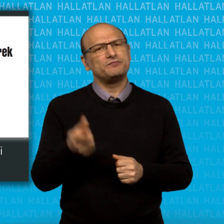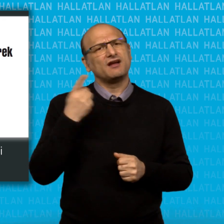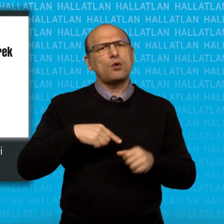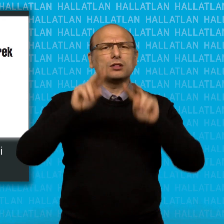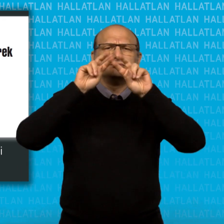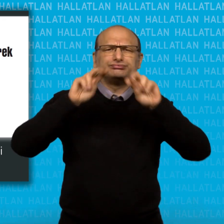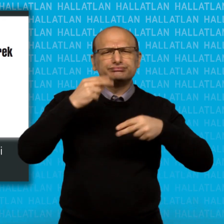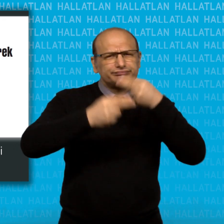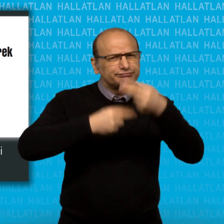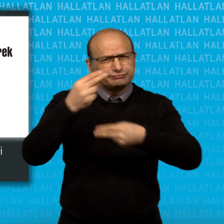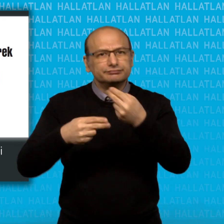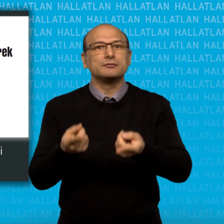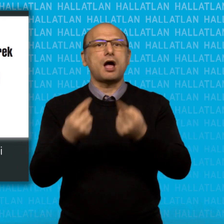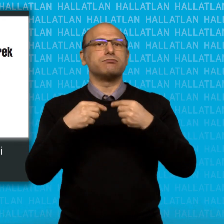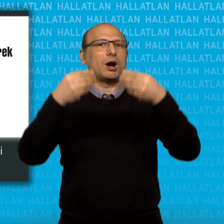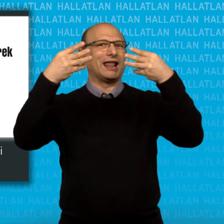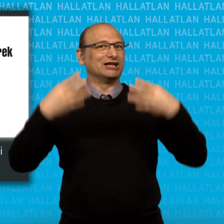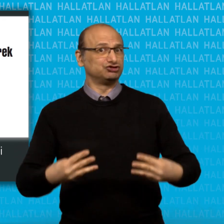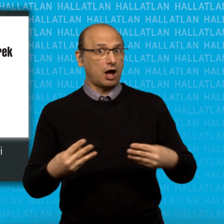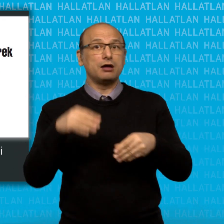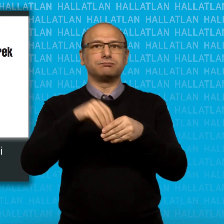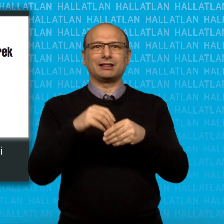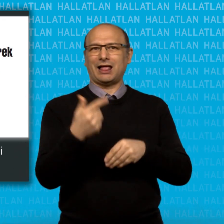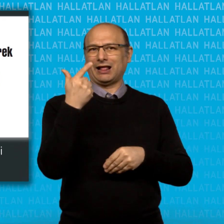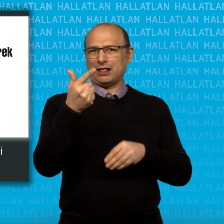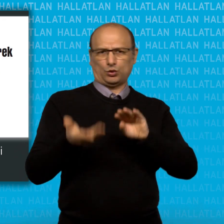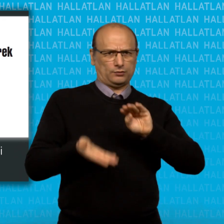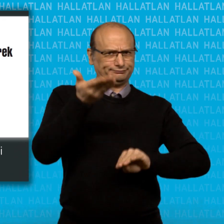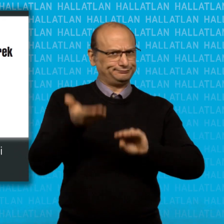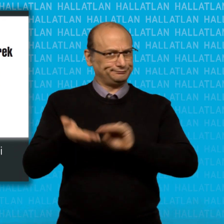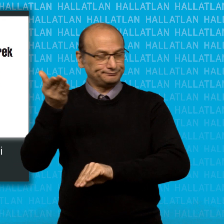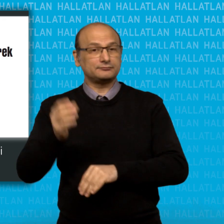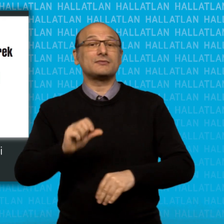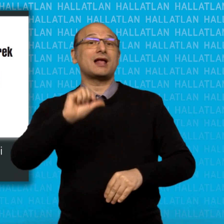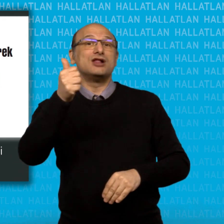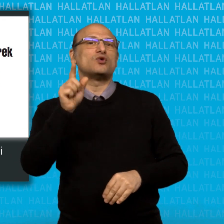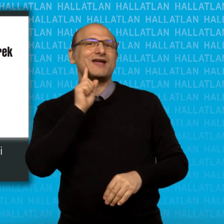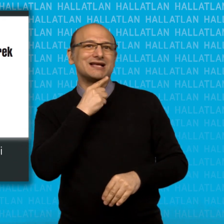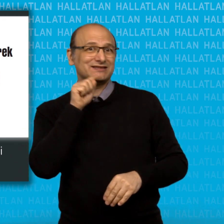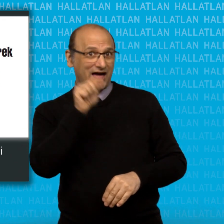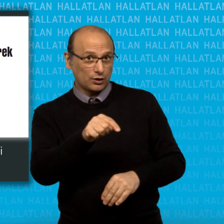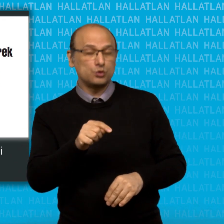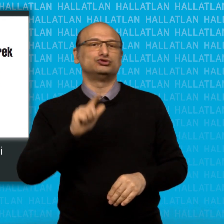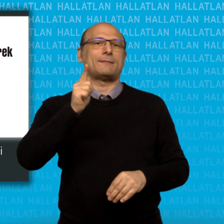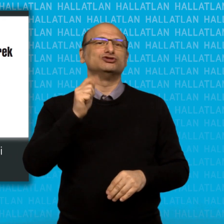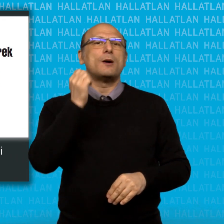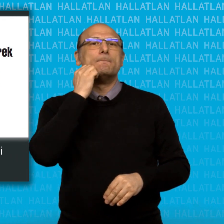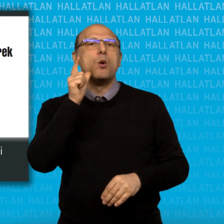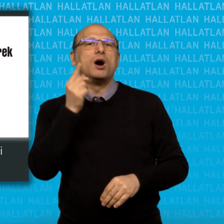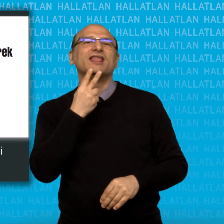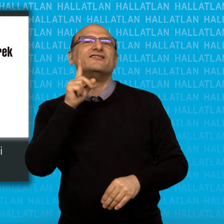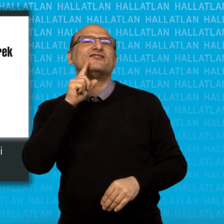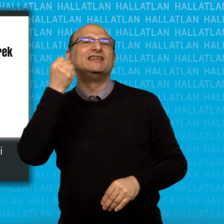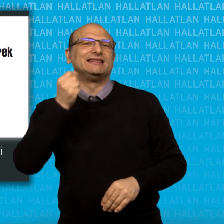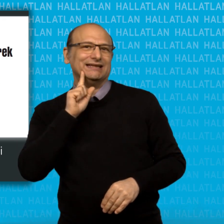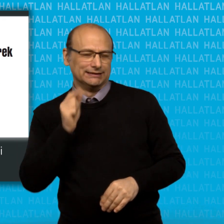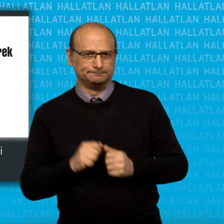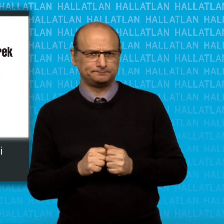A mezőnyből kiemelkedik a jelenleg a bajnokságban listavezető Ferencváros és a címvédő Mol Vidi.